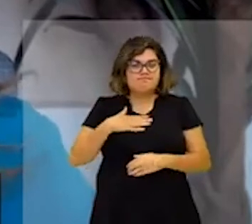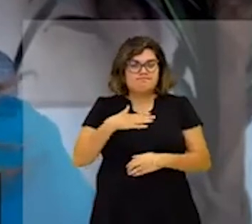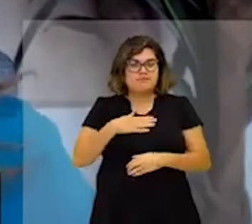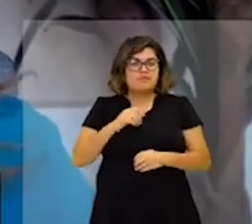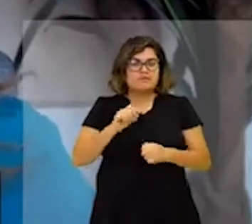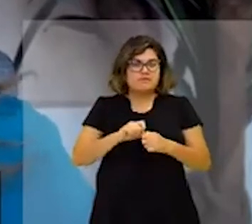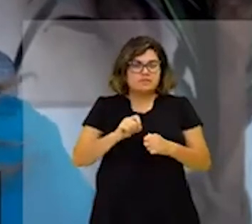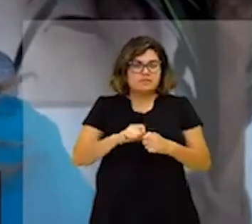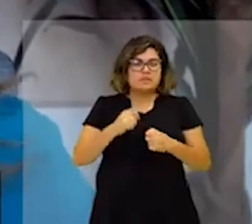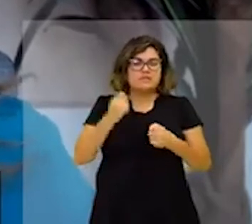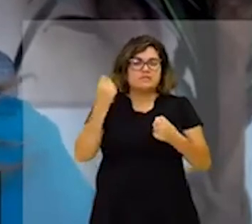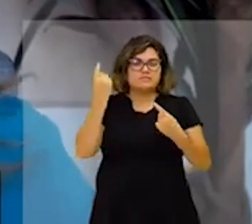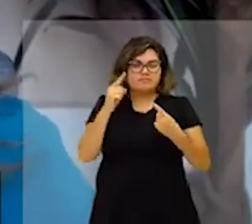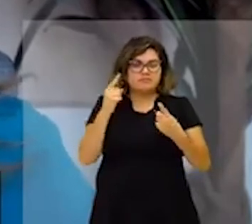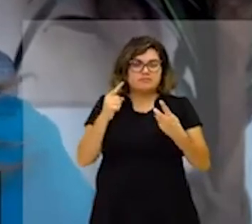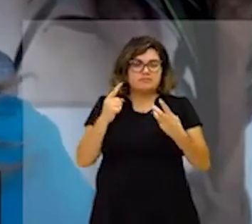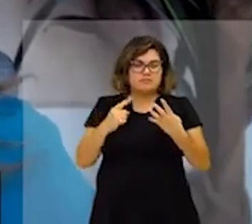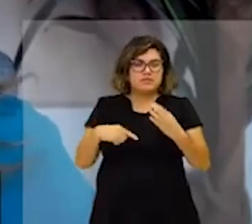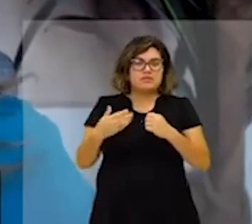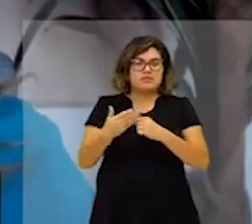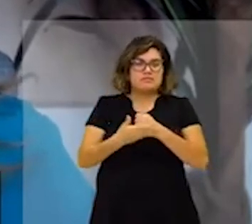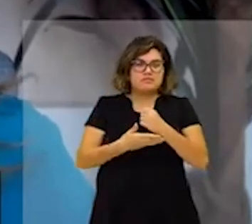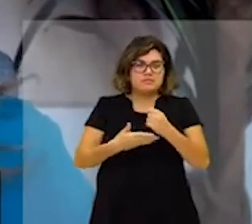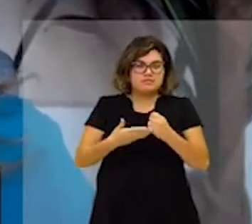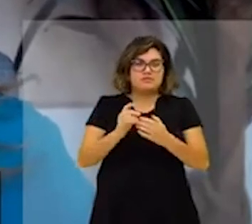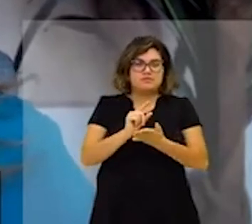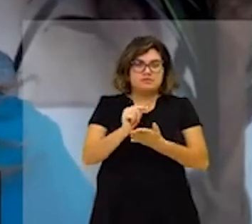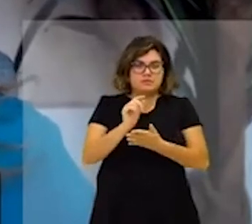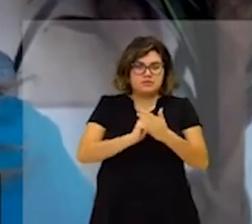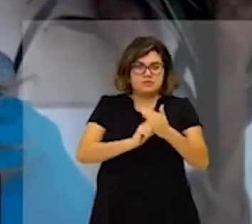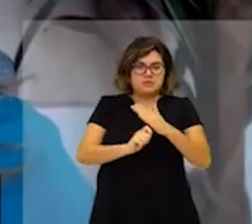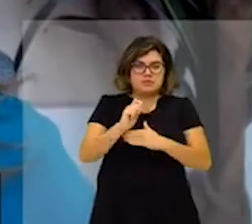pontos a respeito da base financiadora dos partidos políticos que é o tema da nossa